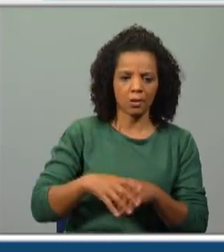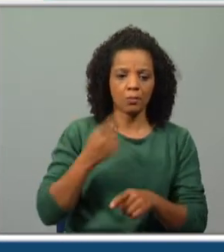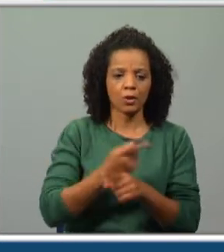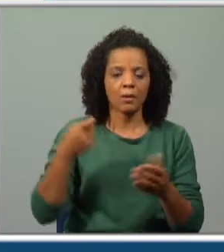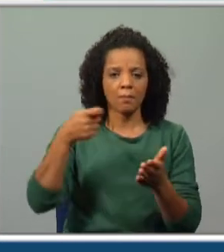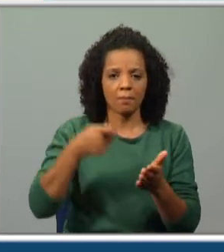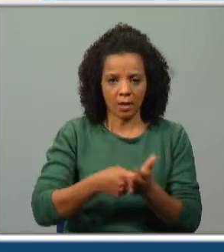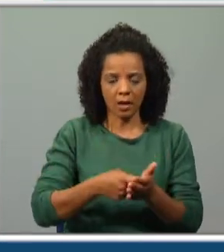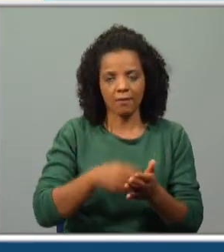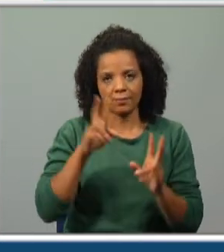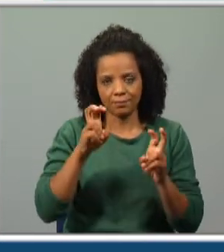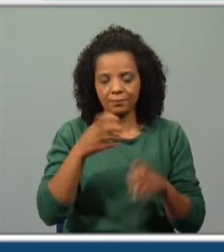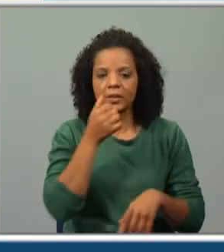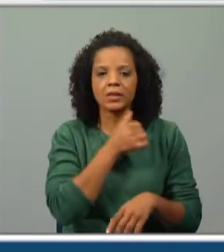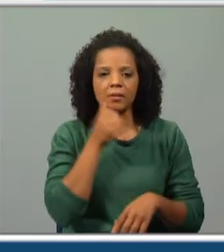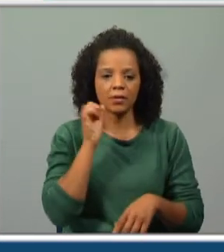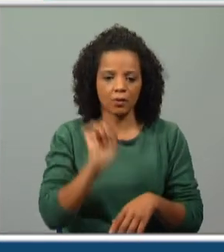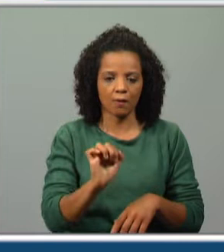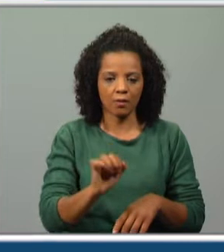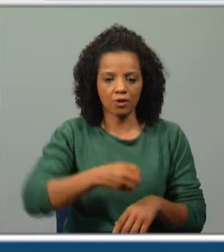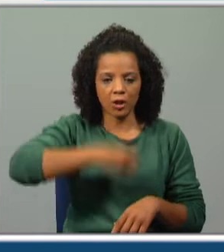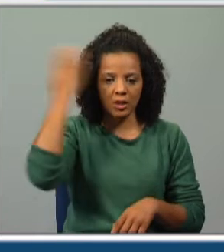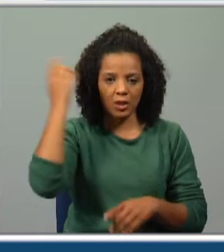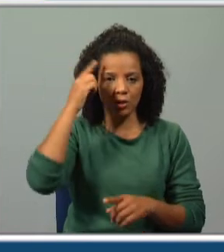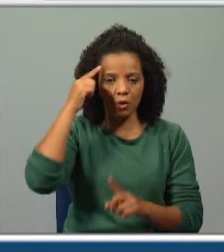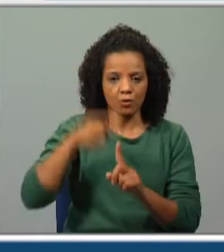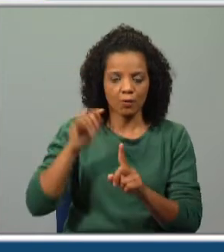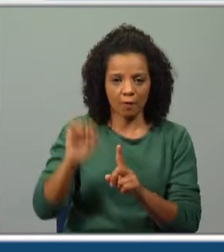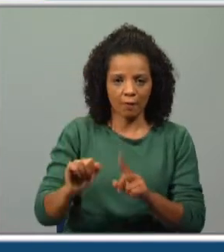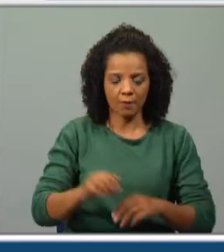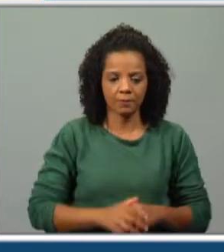seu sacrifício esquecendo o uso que poderia ser dada ao objeto desta forma 你的犧牲忘記了它的用途可以通過這種方式給予對象